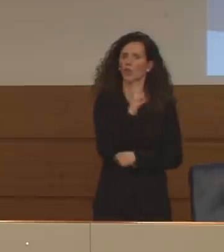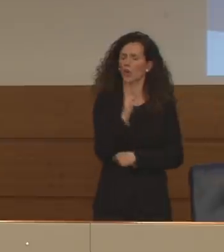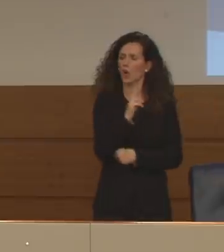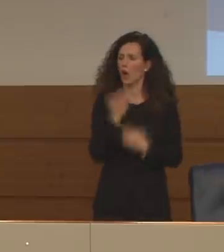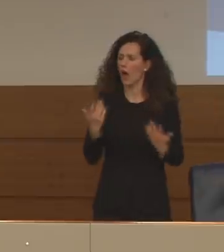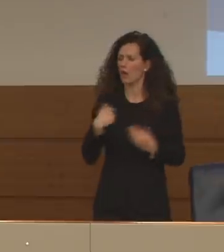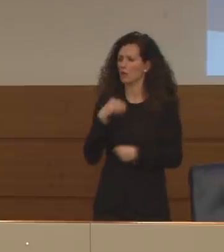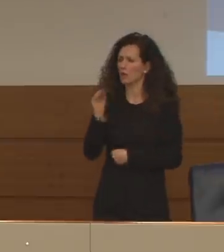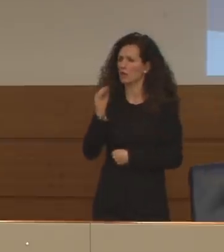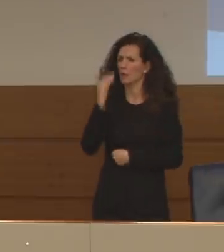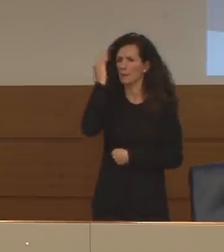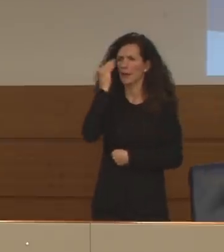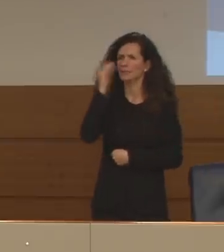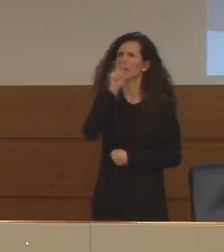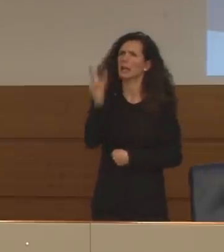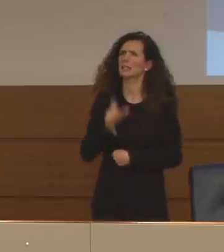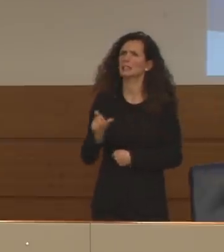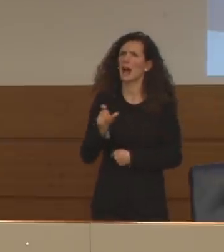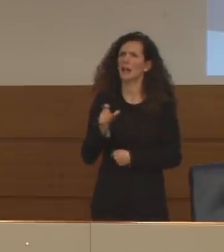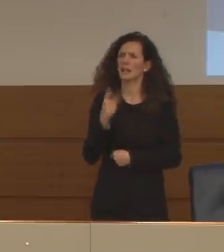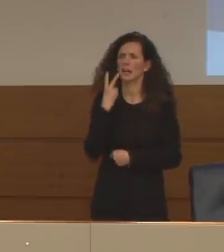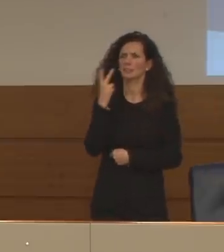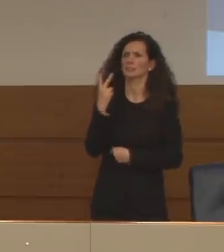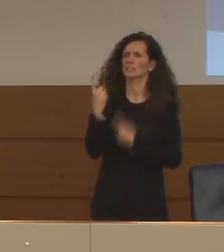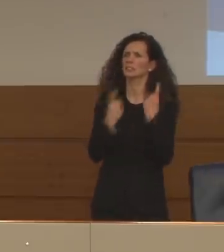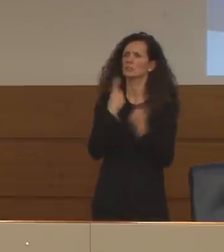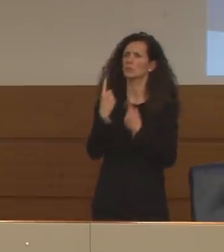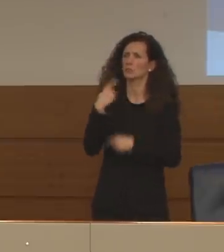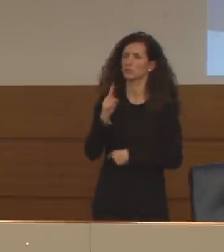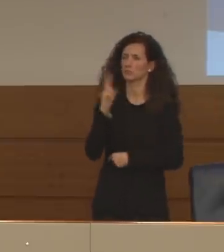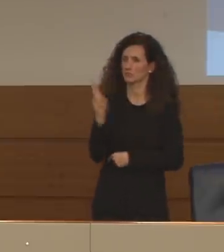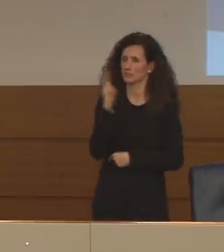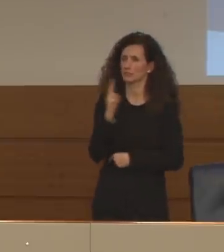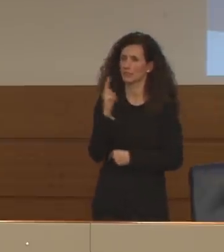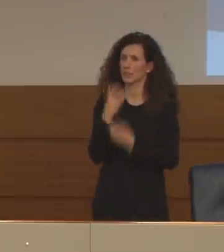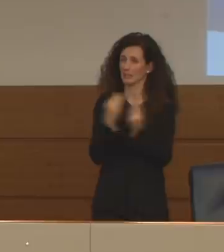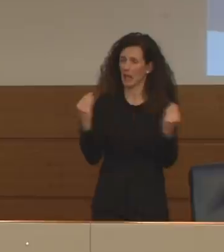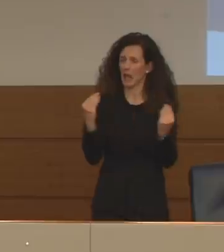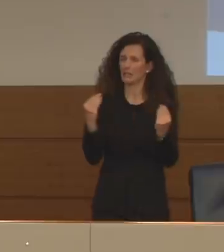sconfitta e se nonostante l'impegno eroico del servizio sanitario nazionale